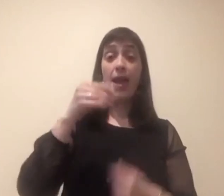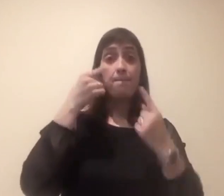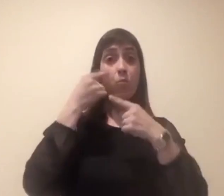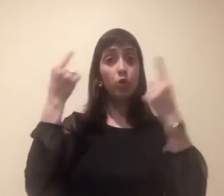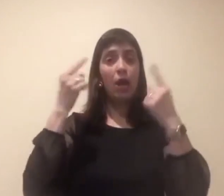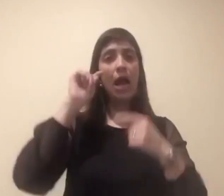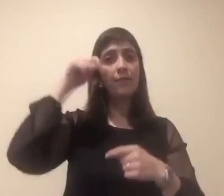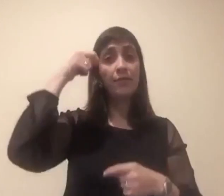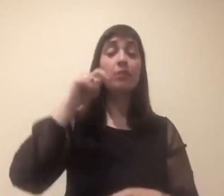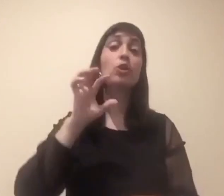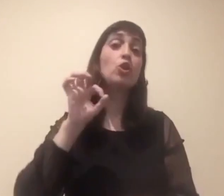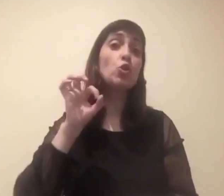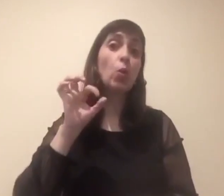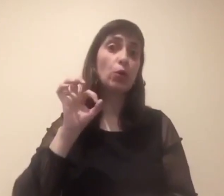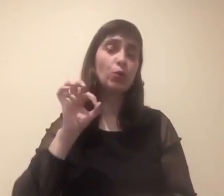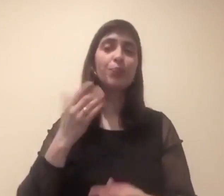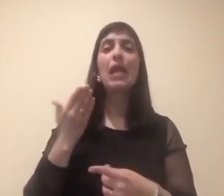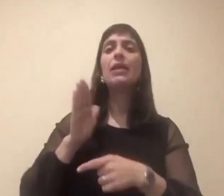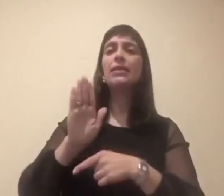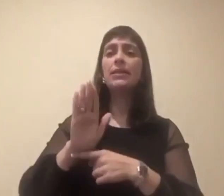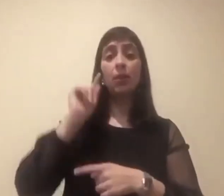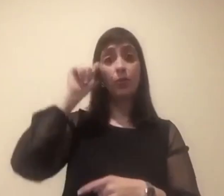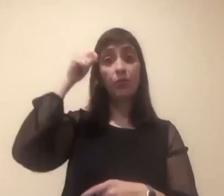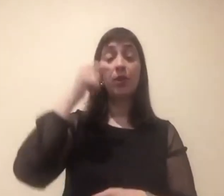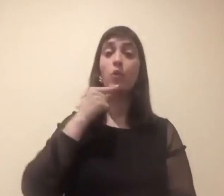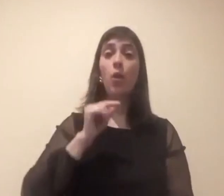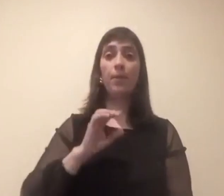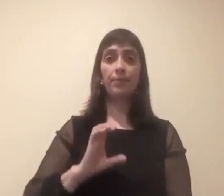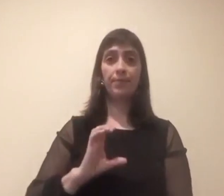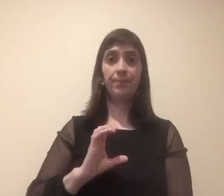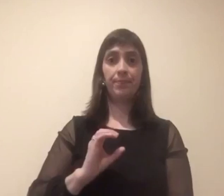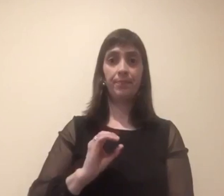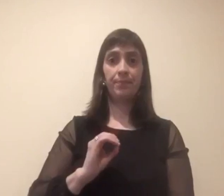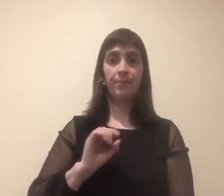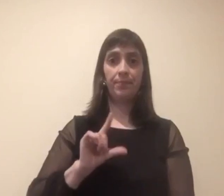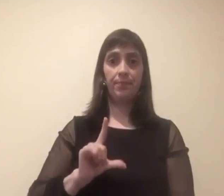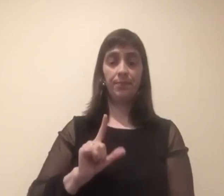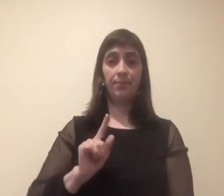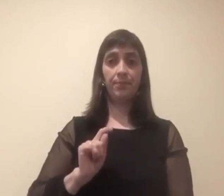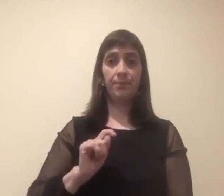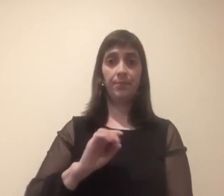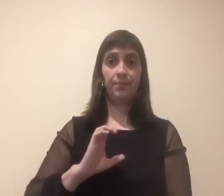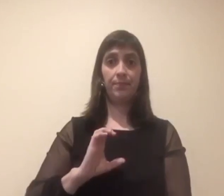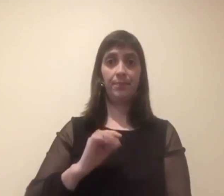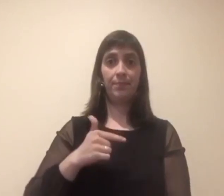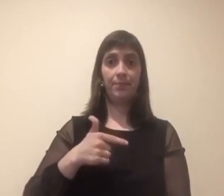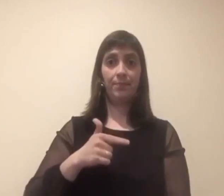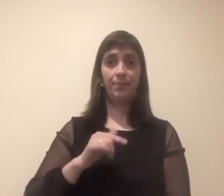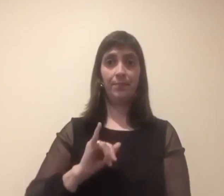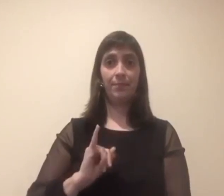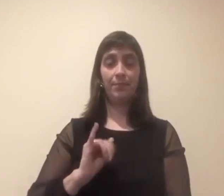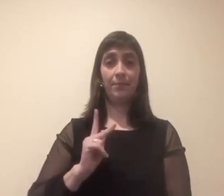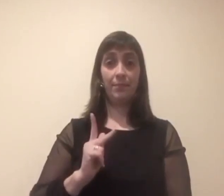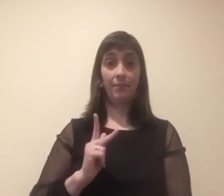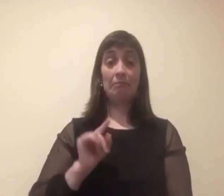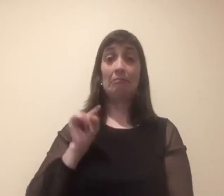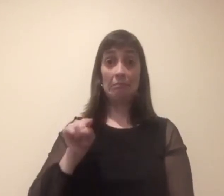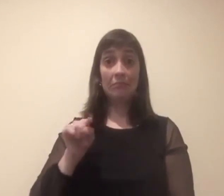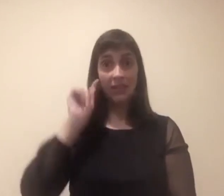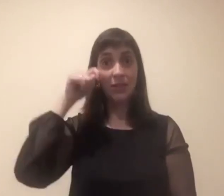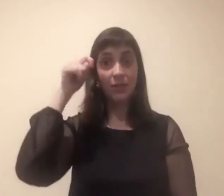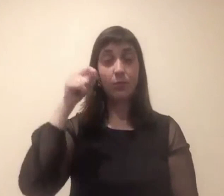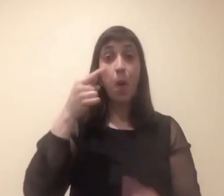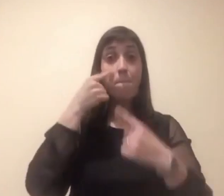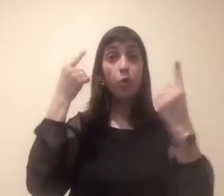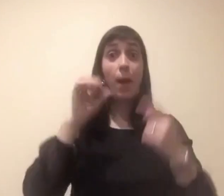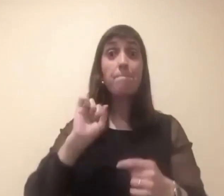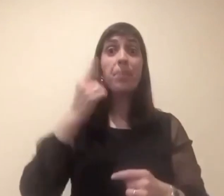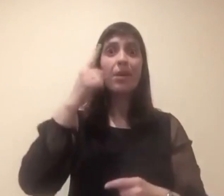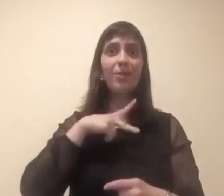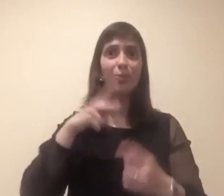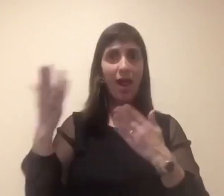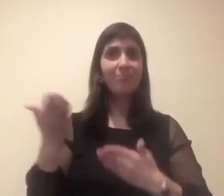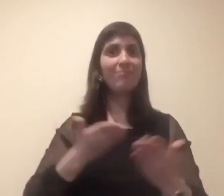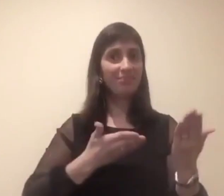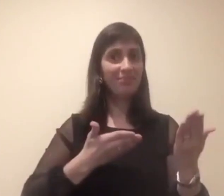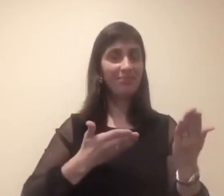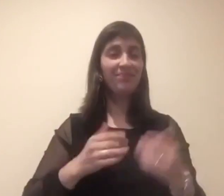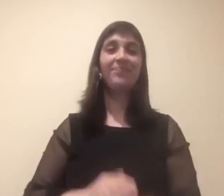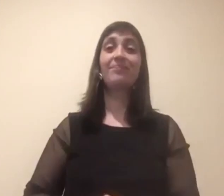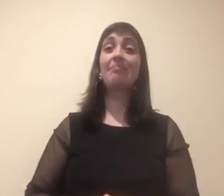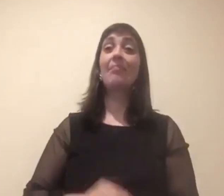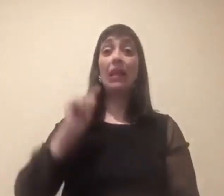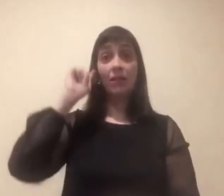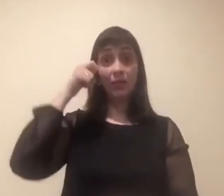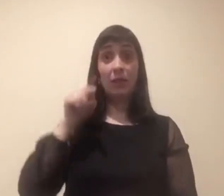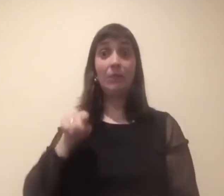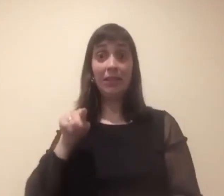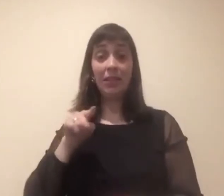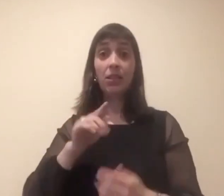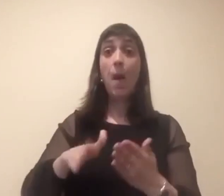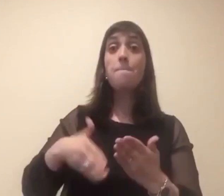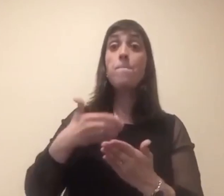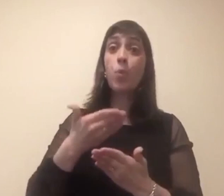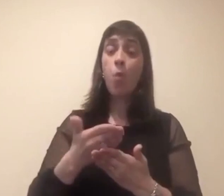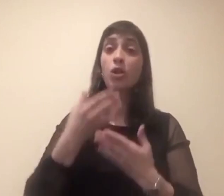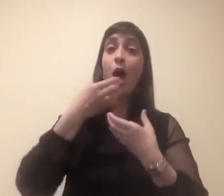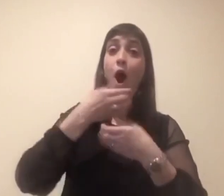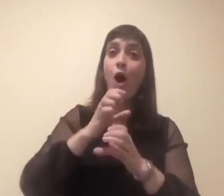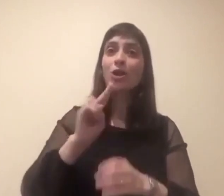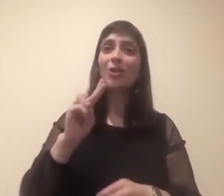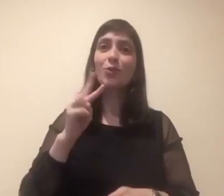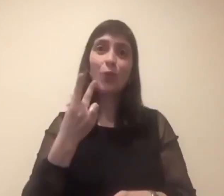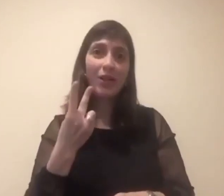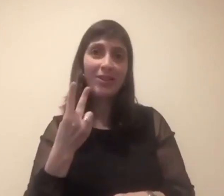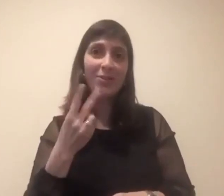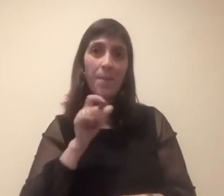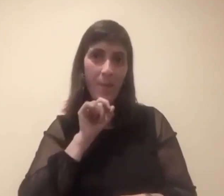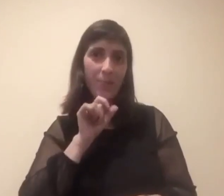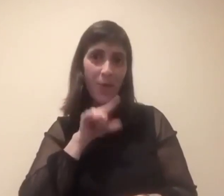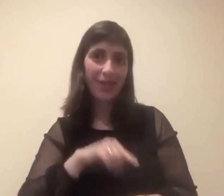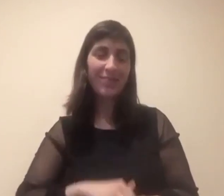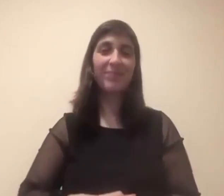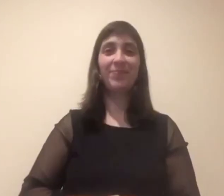Serão exibidos 18 filmes. Incluindo “Colectiv” em estreia nacional, que está nomeado para 2 Óscares.